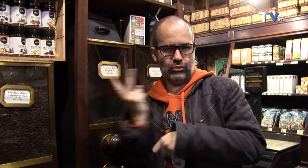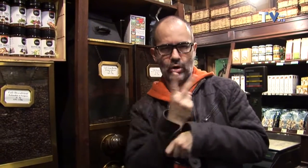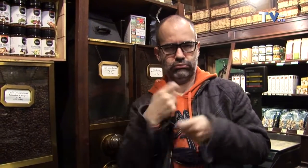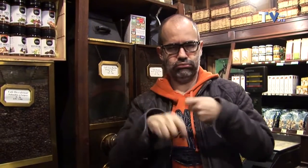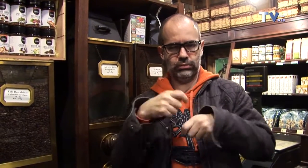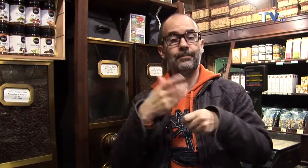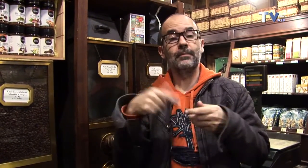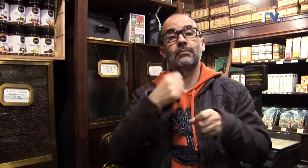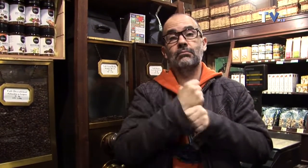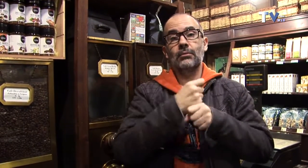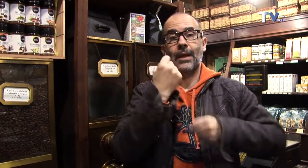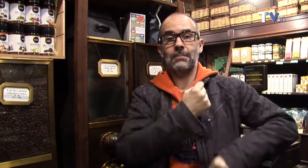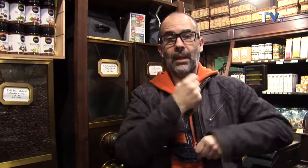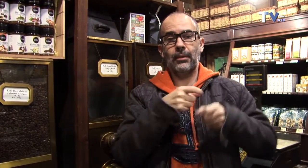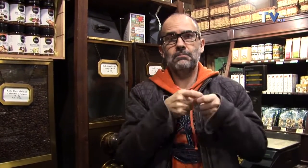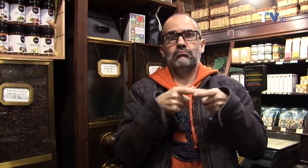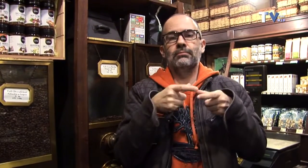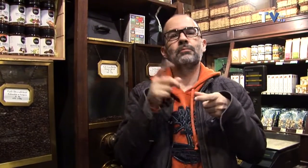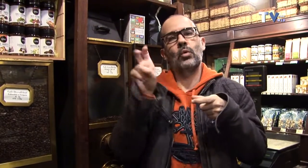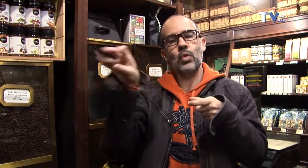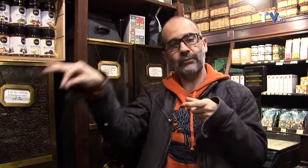Se dedicaba a la venta de frutos secos y café en grano,